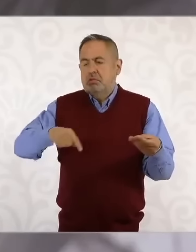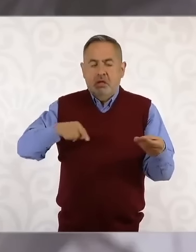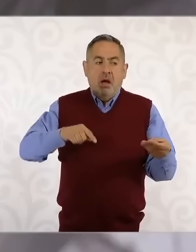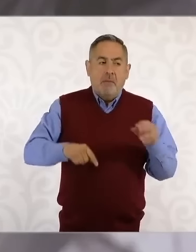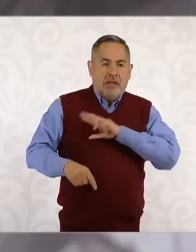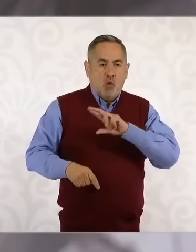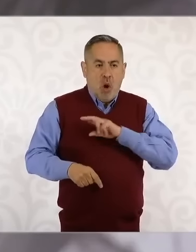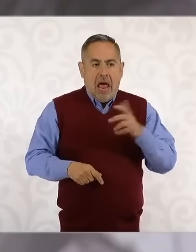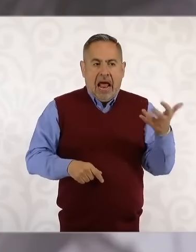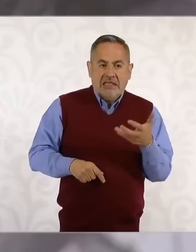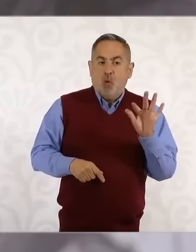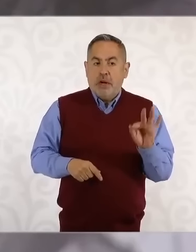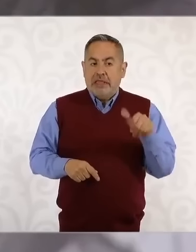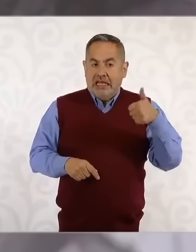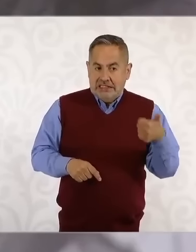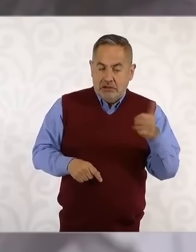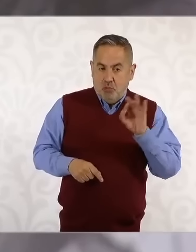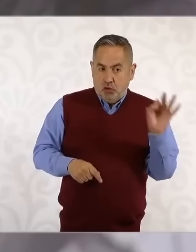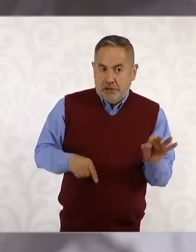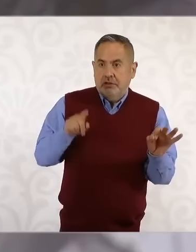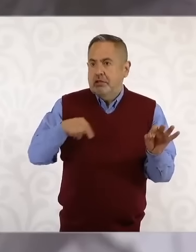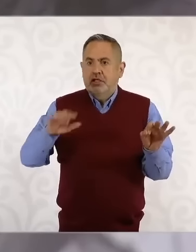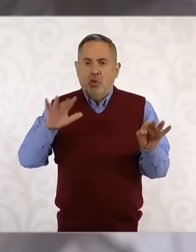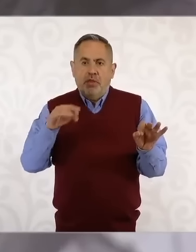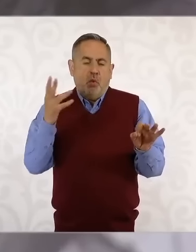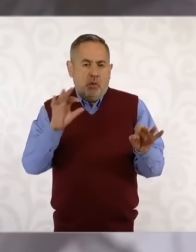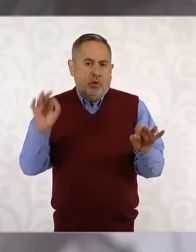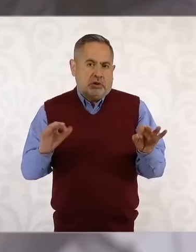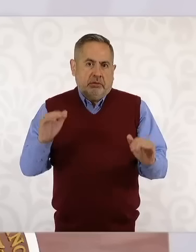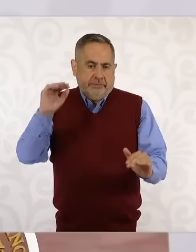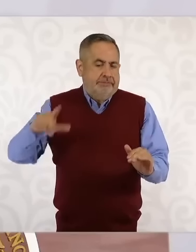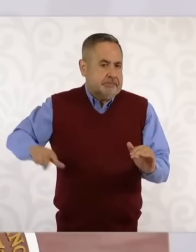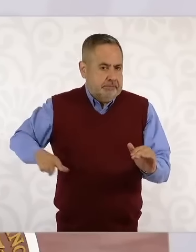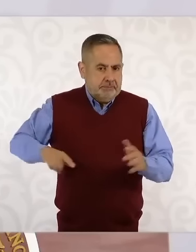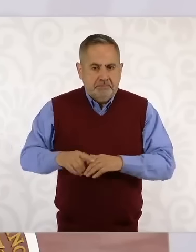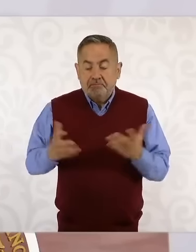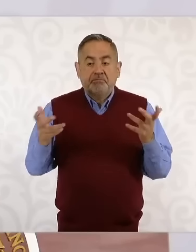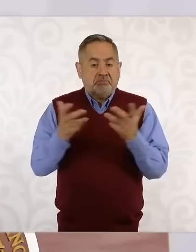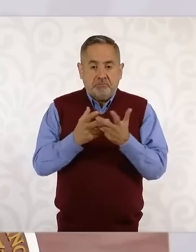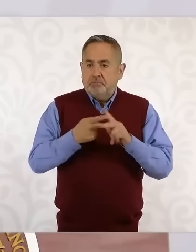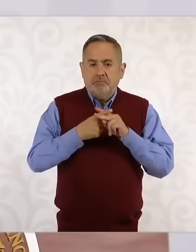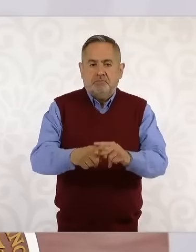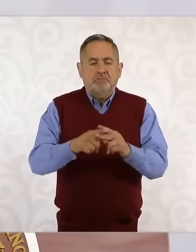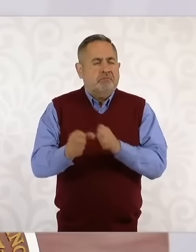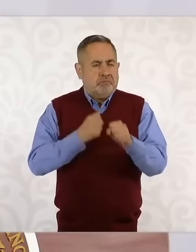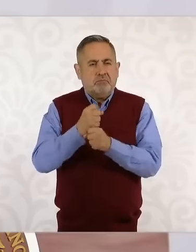en la generación eléctrica. En conjunto, el 19% de estos proyectos entrará en vigor en 2027.